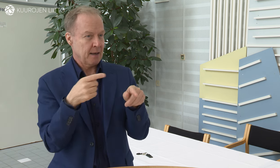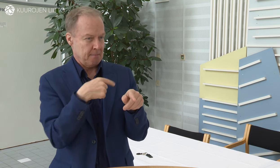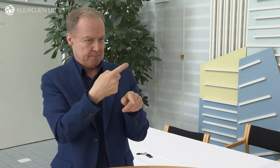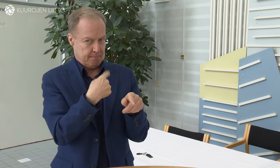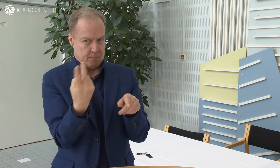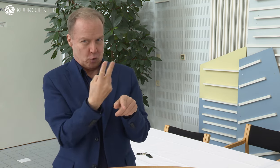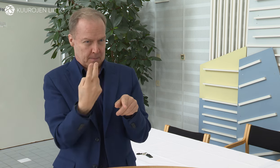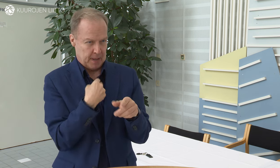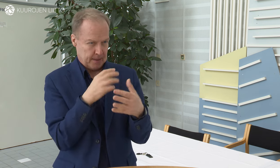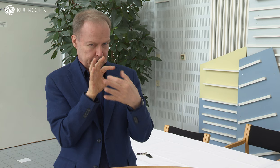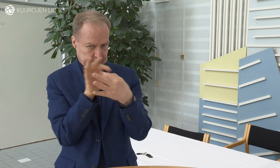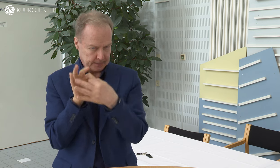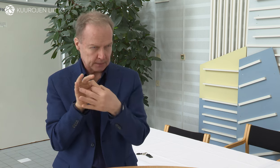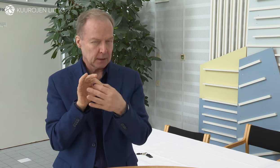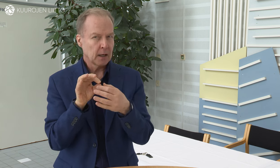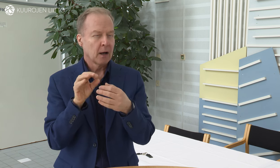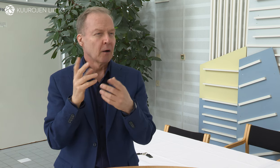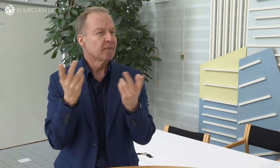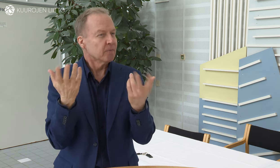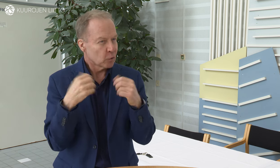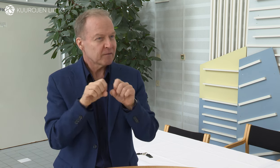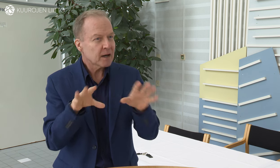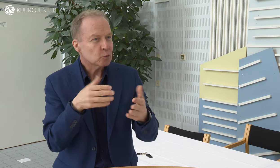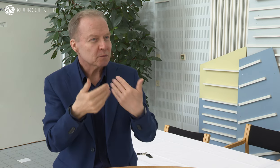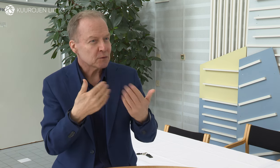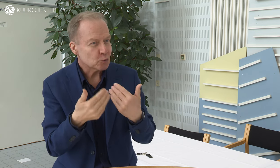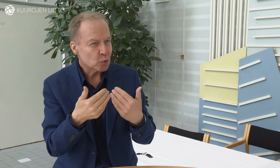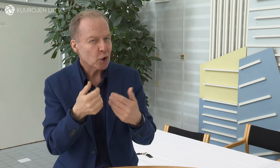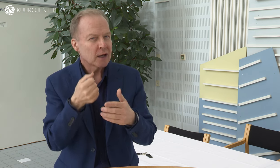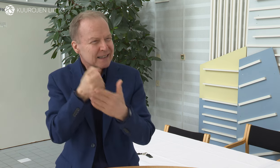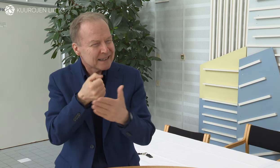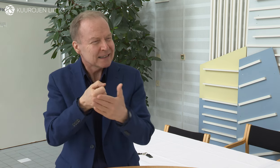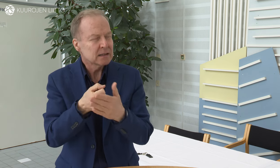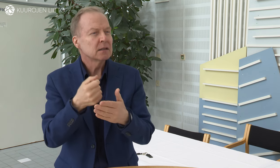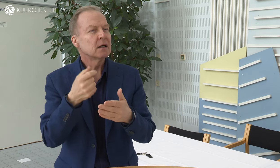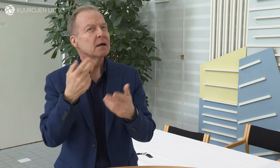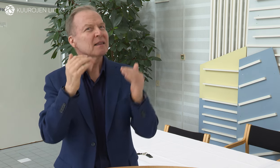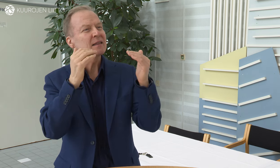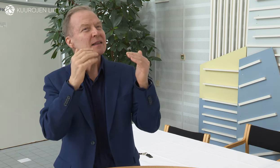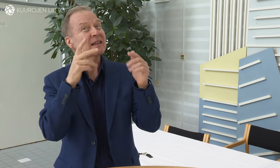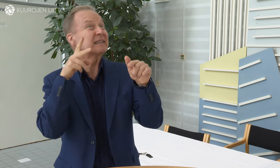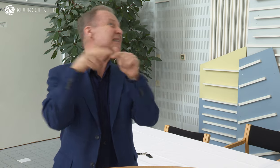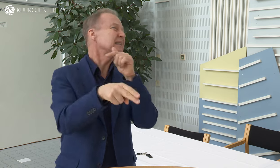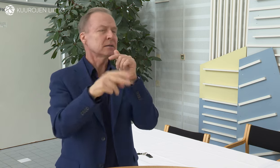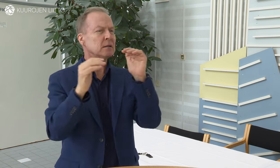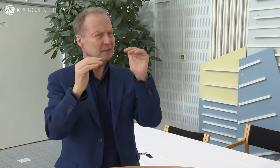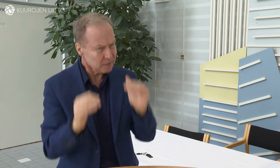jotta avustusten raju lasku madaltuisi mahdollisimman paljon -